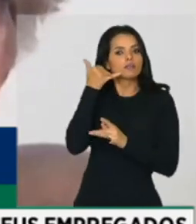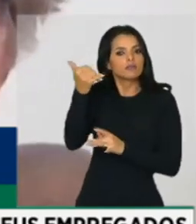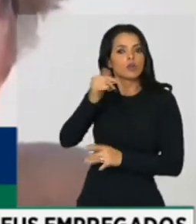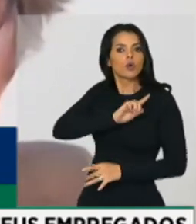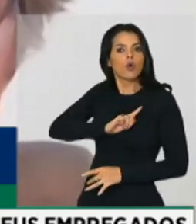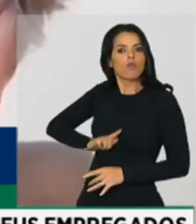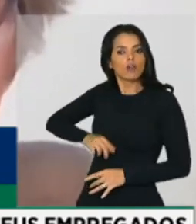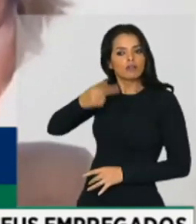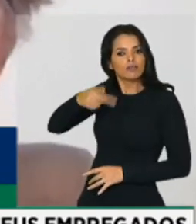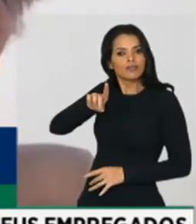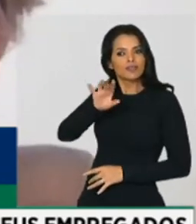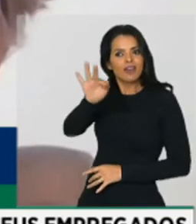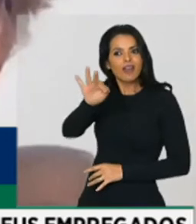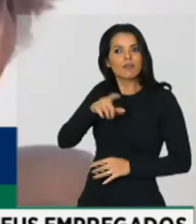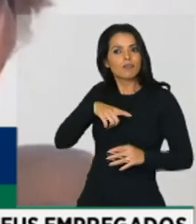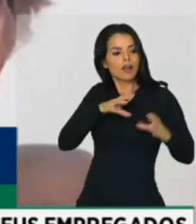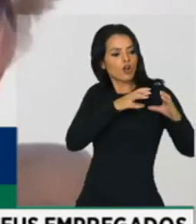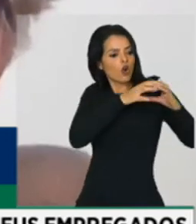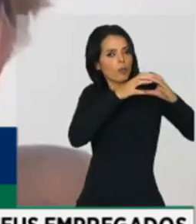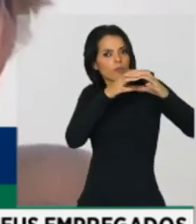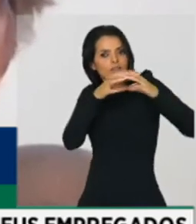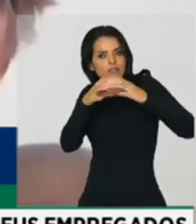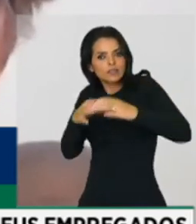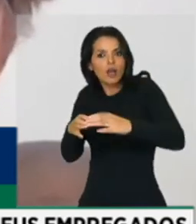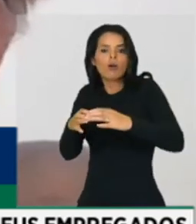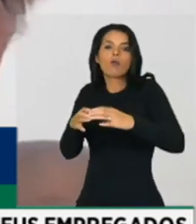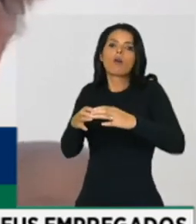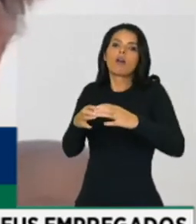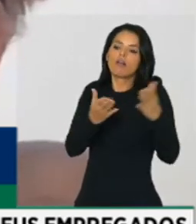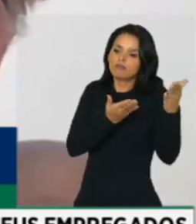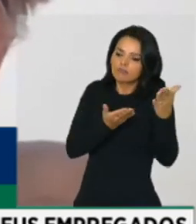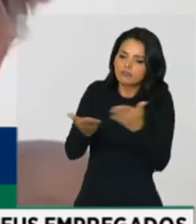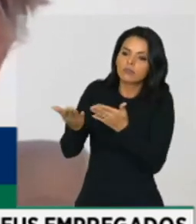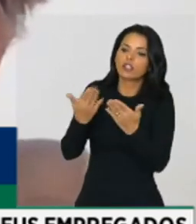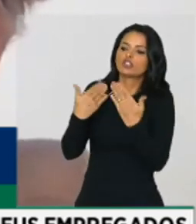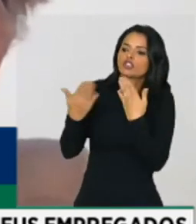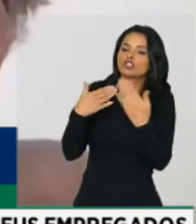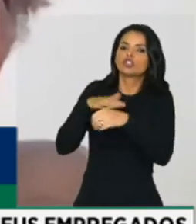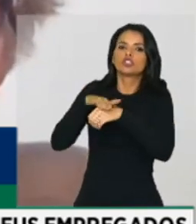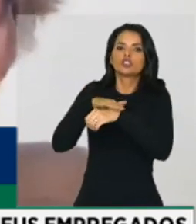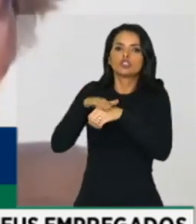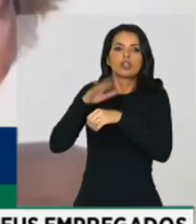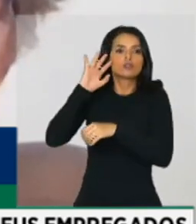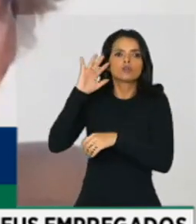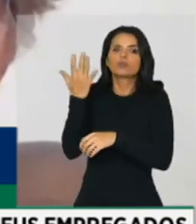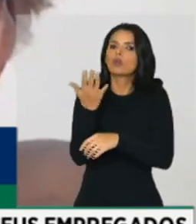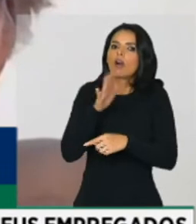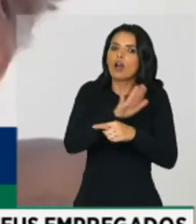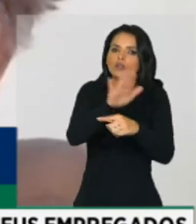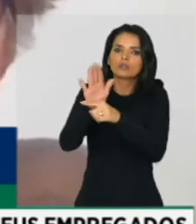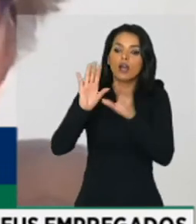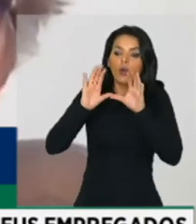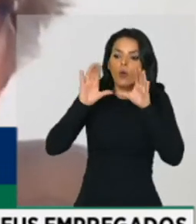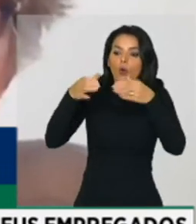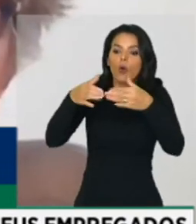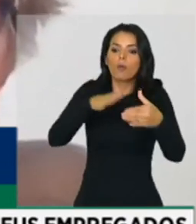CONTATO COM O GOVERNO DO DISTRITO FEDERAL PARA RECEBER UMA COMISSÃO DE PARLAMENTARES DESSA CASA PARA QUE NÓS POSSAMOS DISCUTIR SOLUÇÕES PARA ESSA COMUNIDADE. AQUI EM BRASÍLIA... FOI APROVADA UMA LEI SANCIONADA PELO